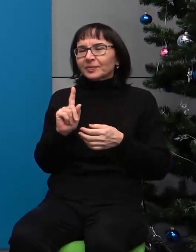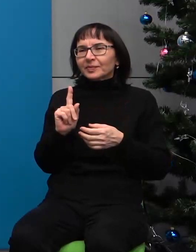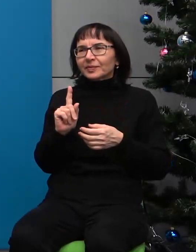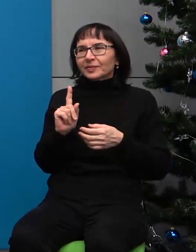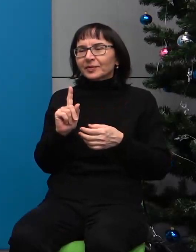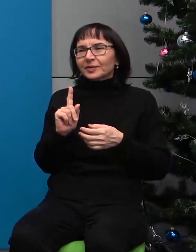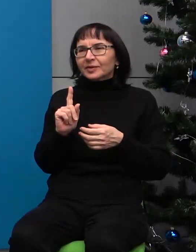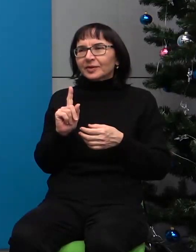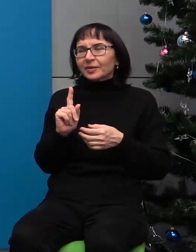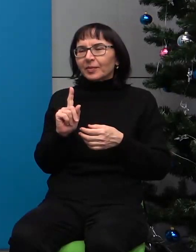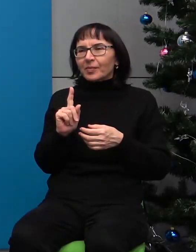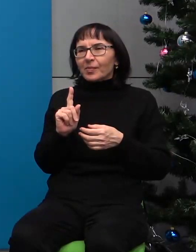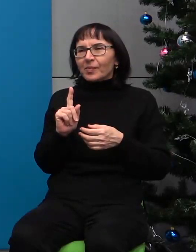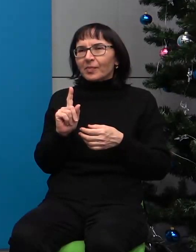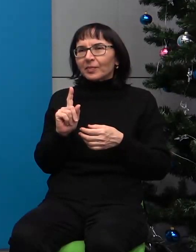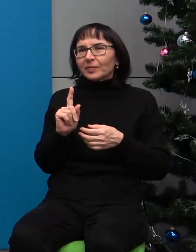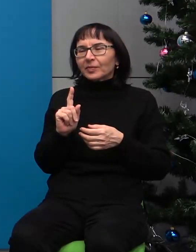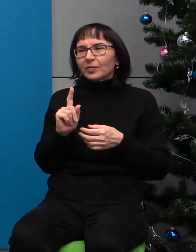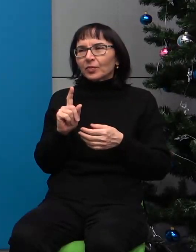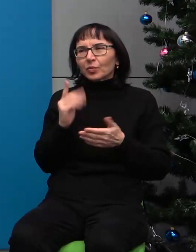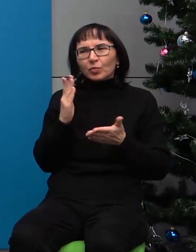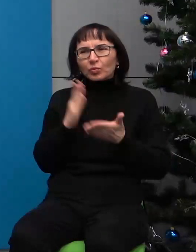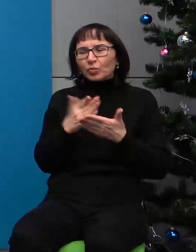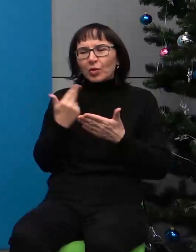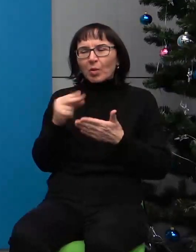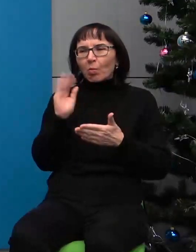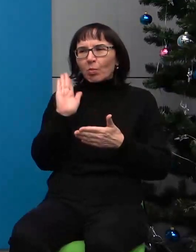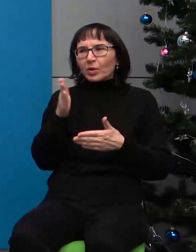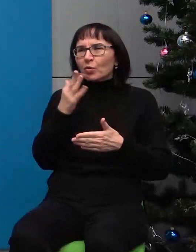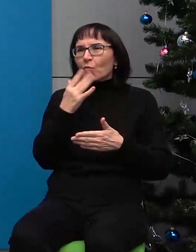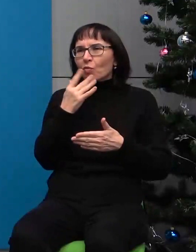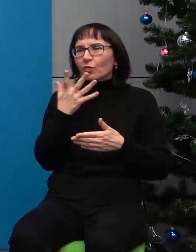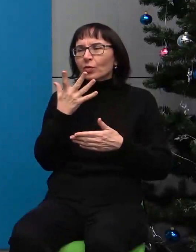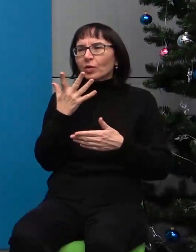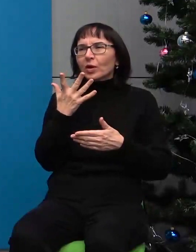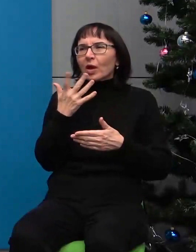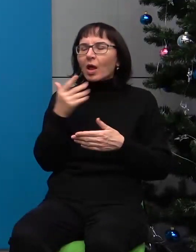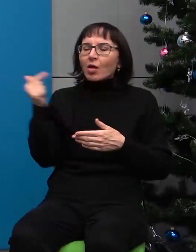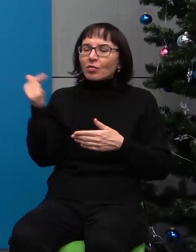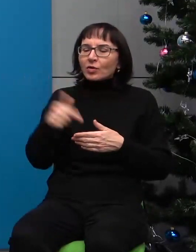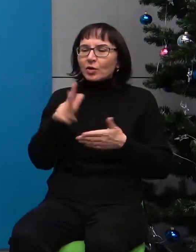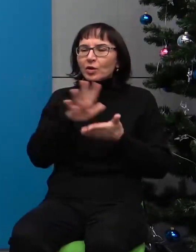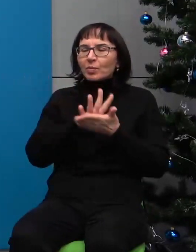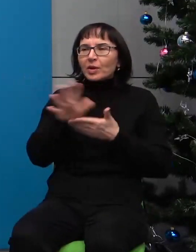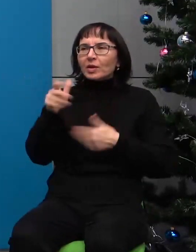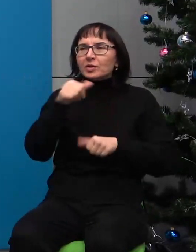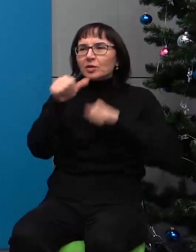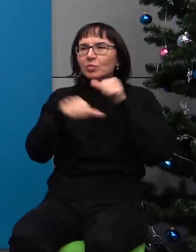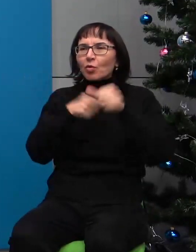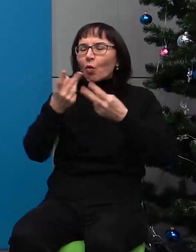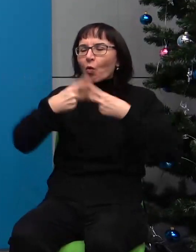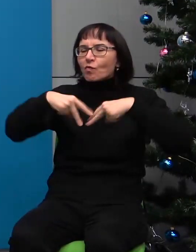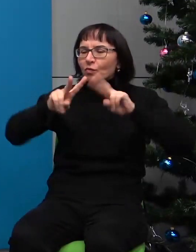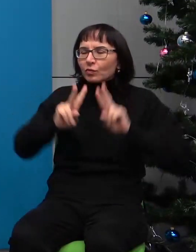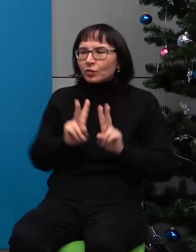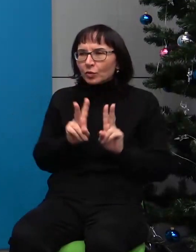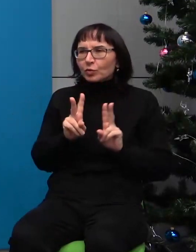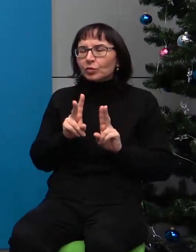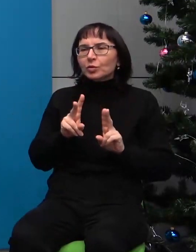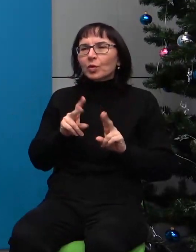jakichś tam wygibasów. Wróciłem na studia w 2015 roku, żeby skończyć, żeby mieć to z głowy.